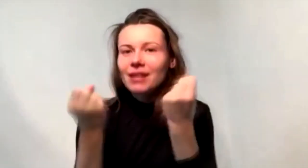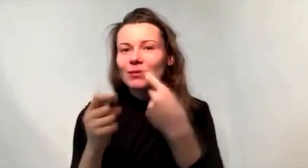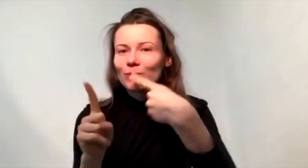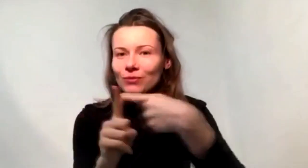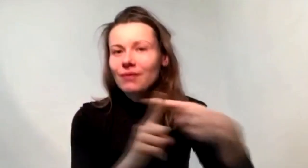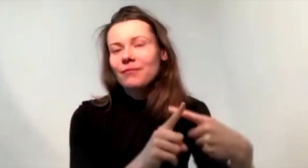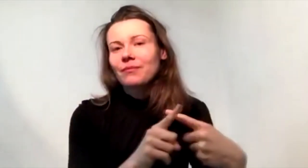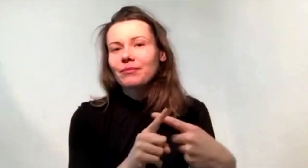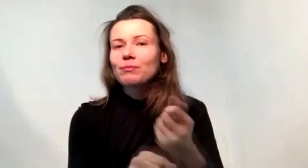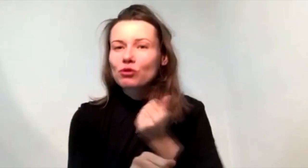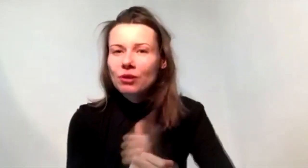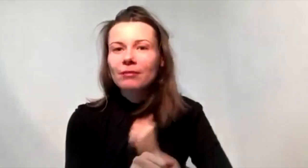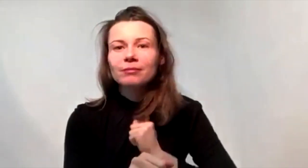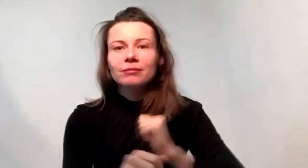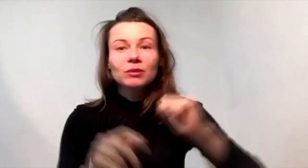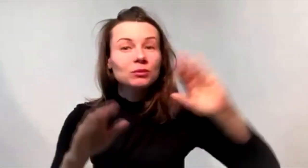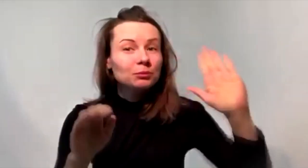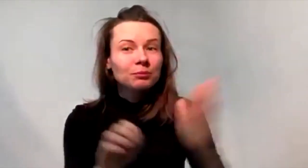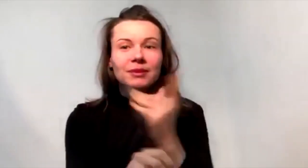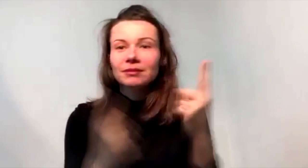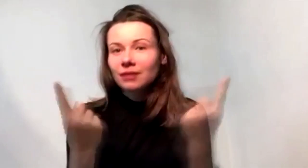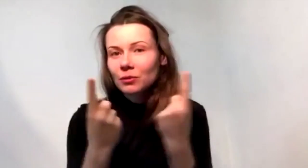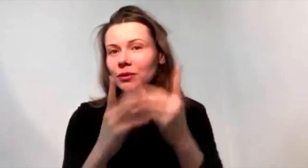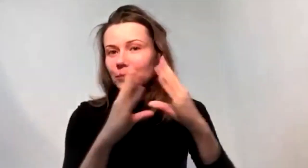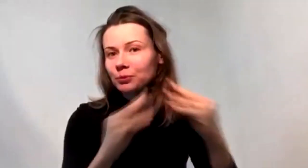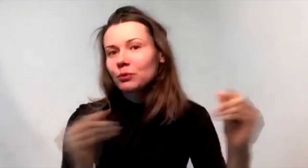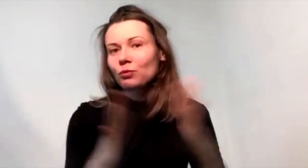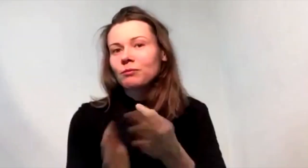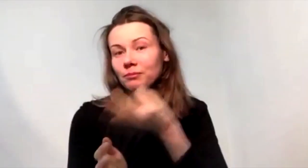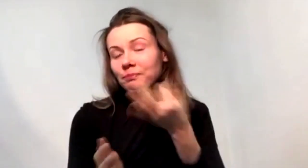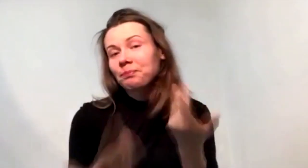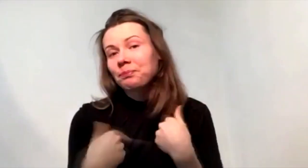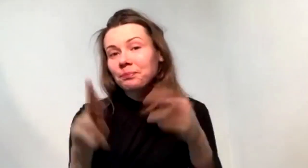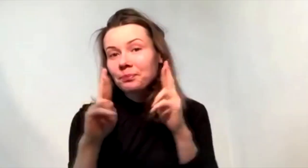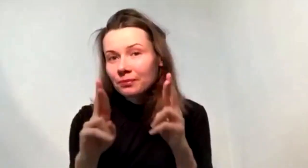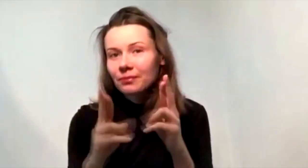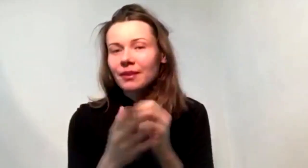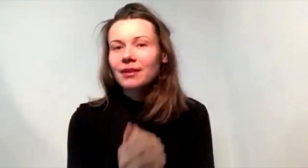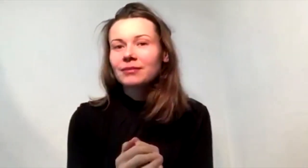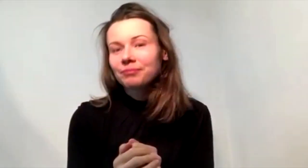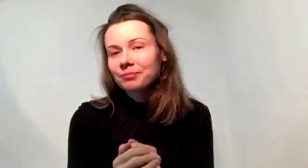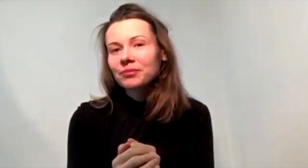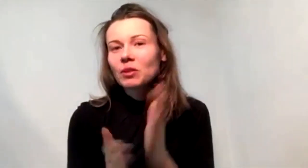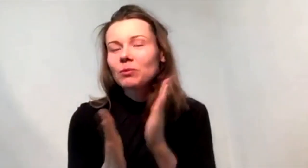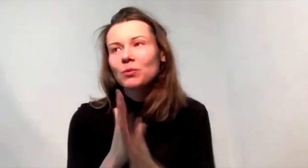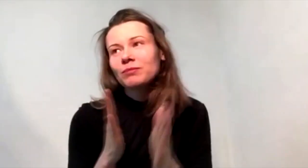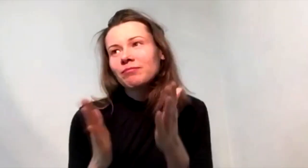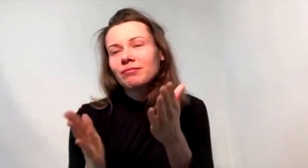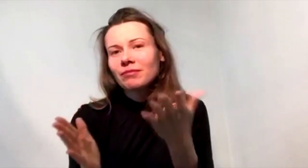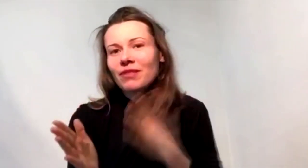Skupiam się na pozytywach , czekam aż minie ta sytuacja, zniknie, poprawi się i trzymam kciuki.